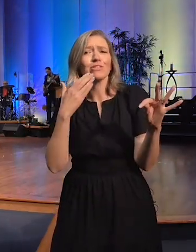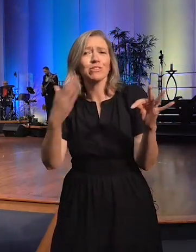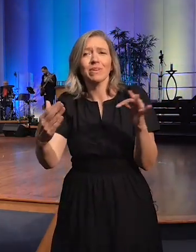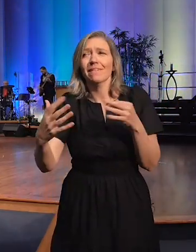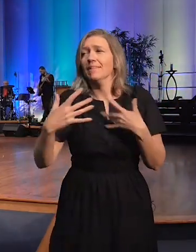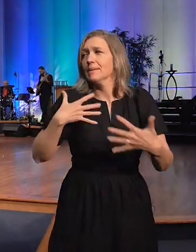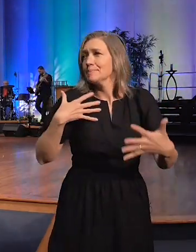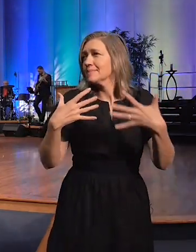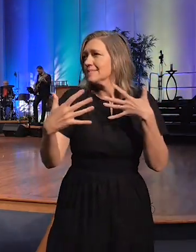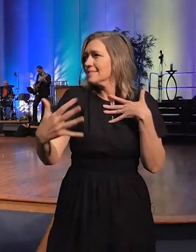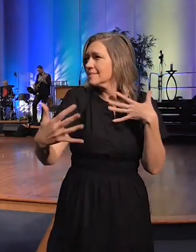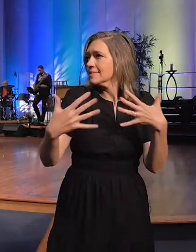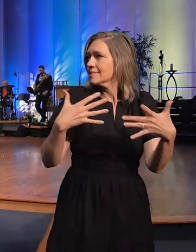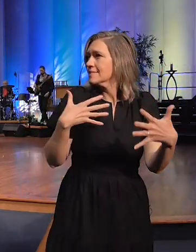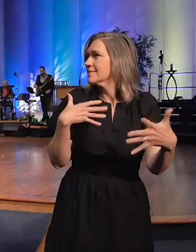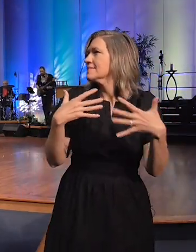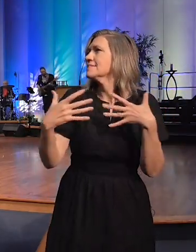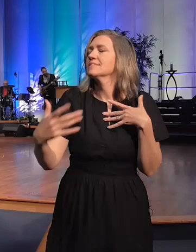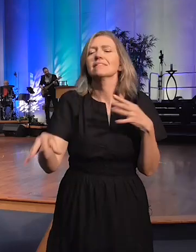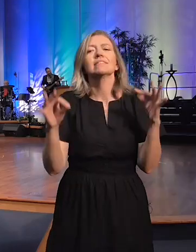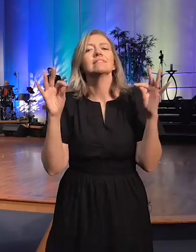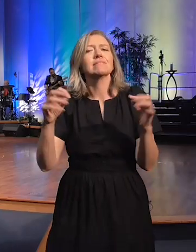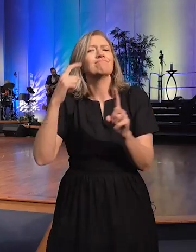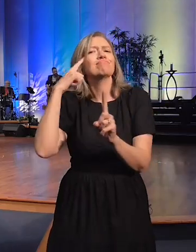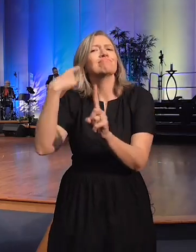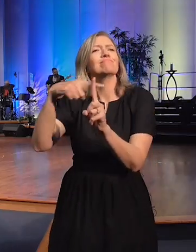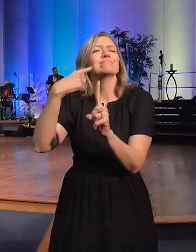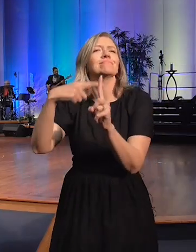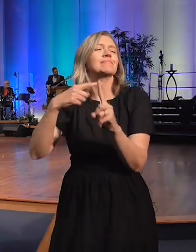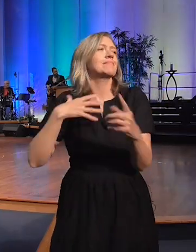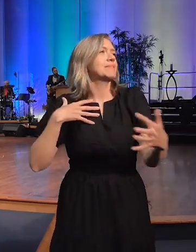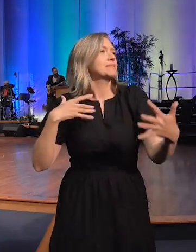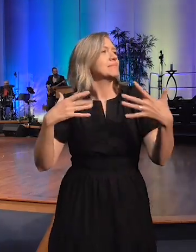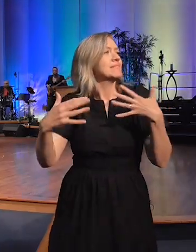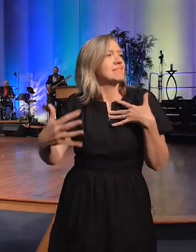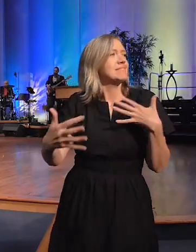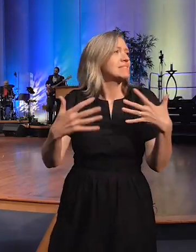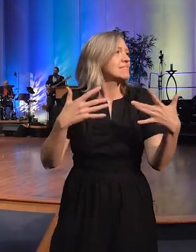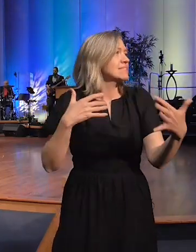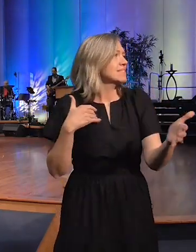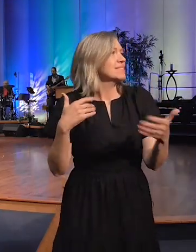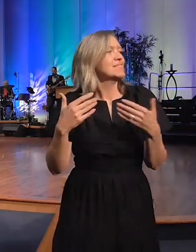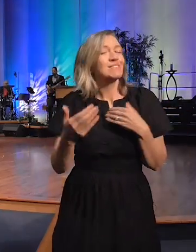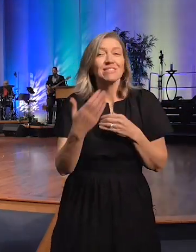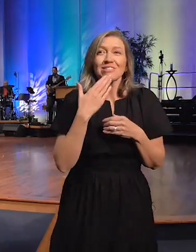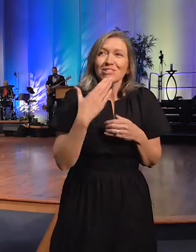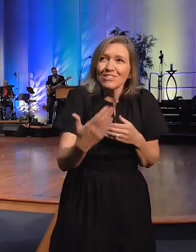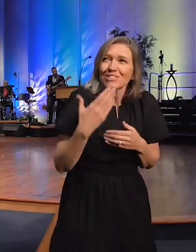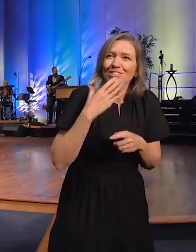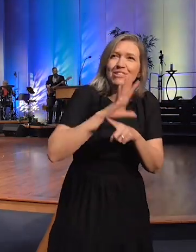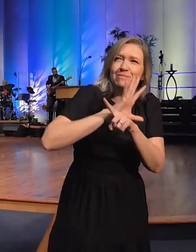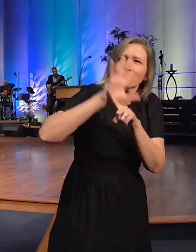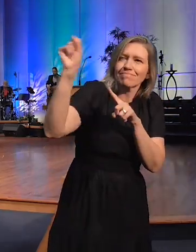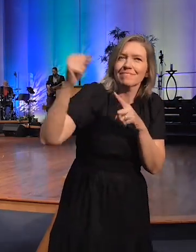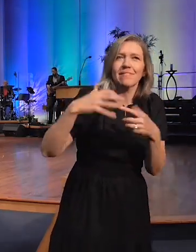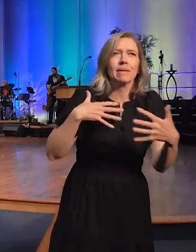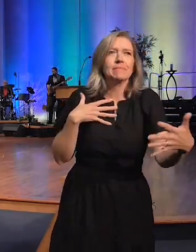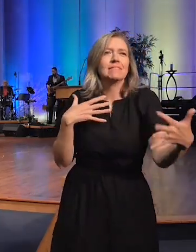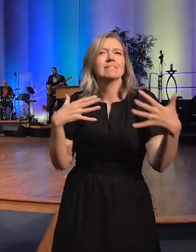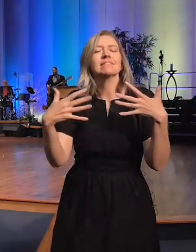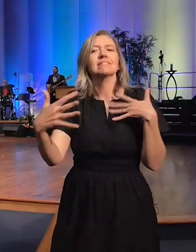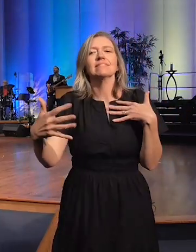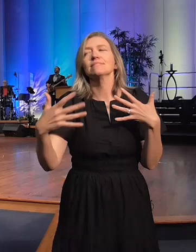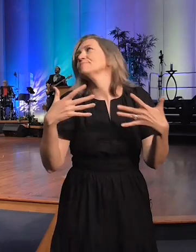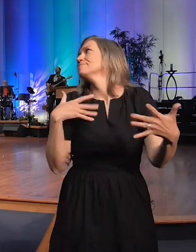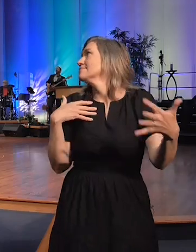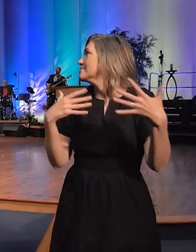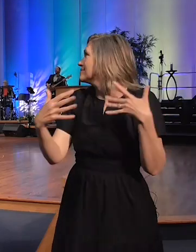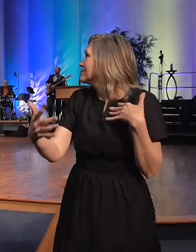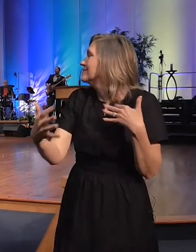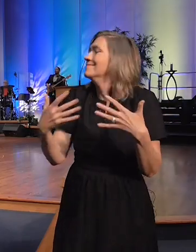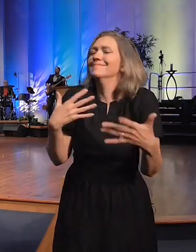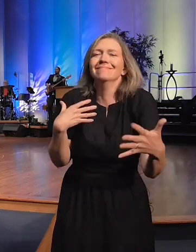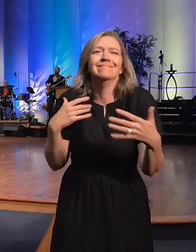Estas Buenas Vibraciones.